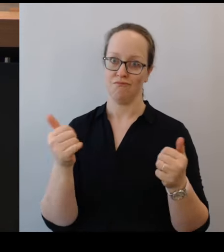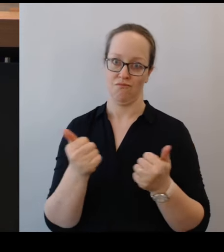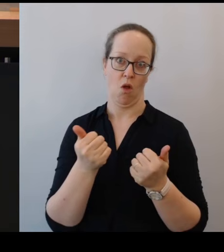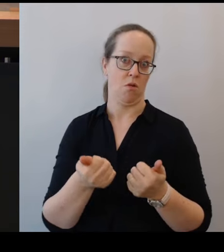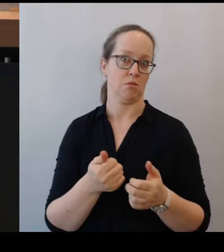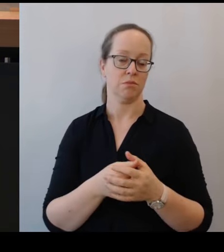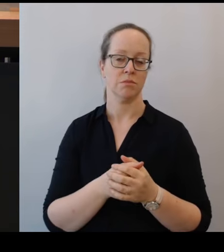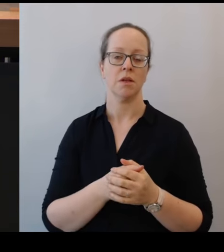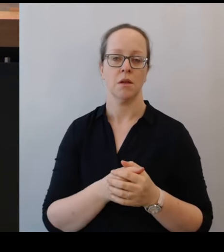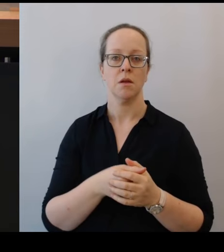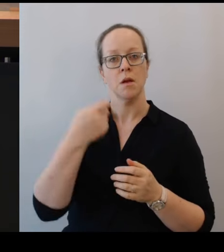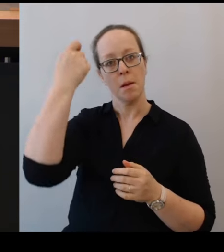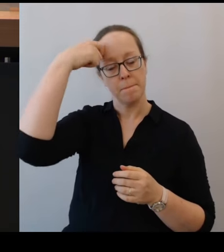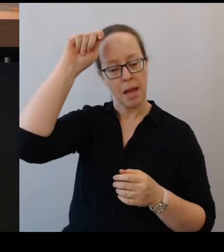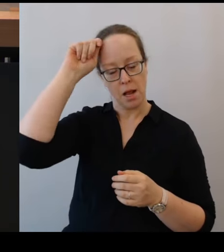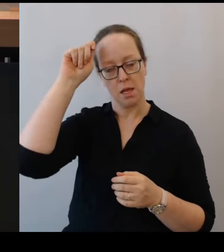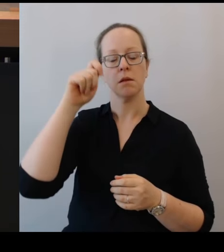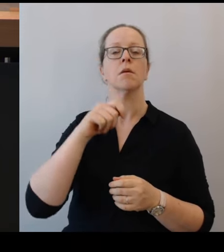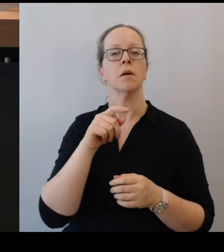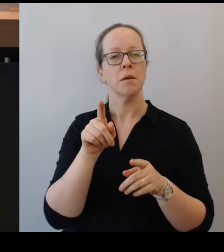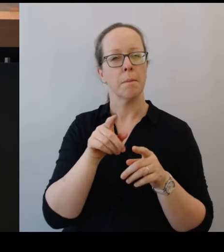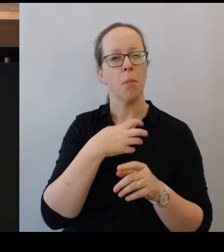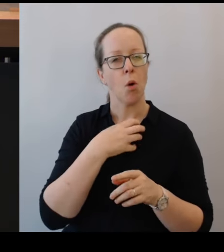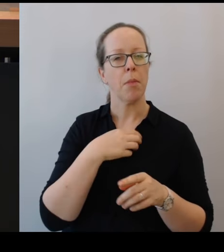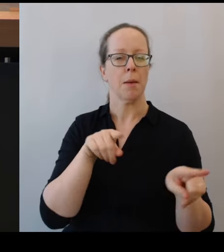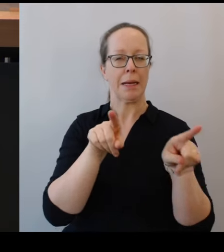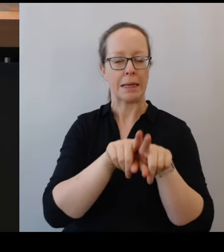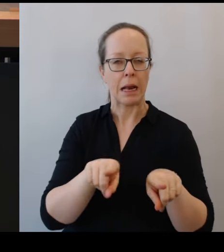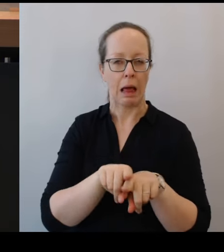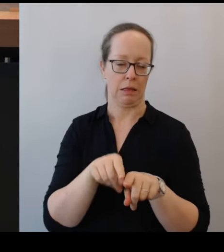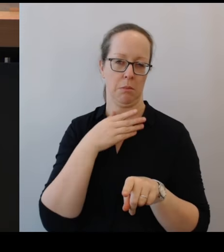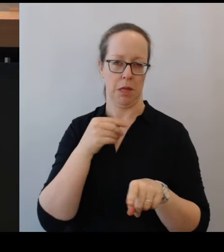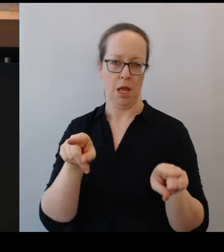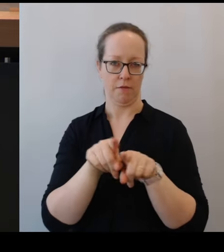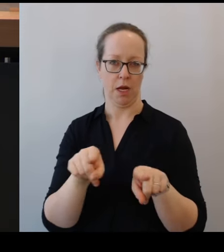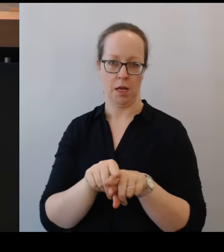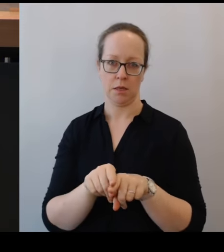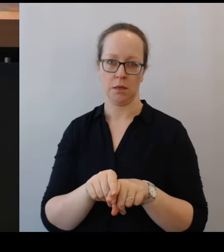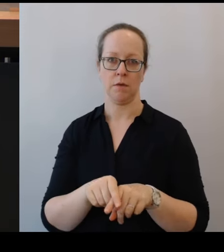Wer sich um Fachkräfte von morgen sorgt, muss die Azubis von heute unterstützen. (Beifall)